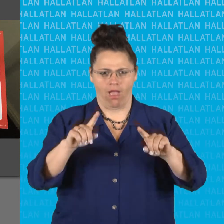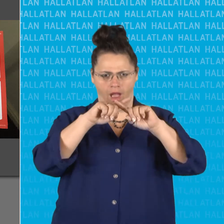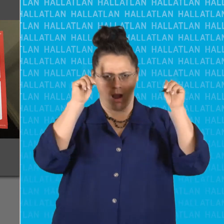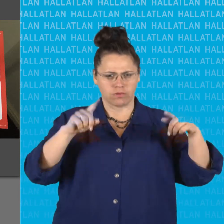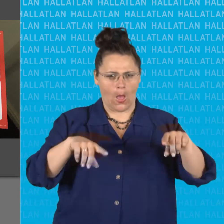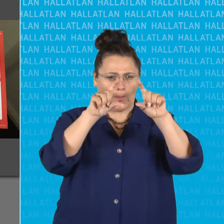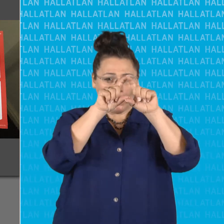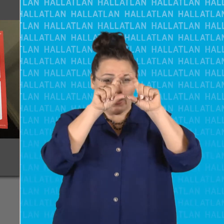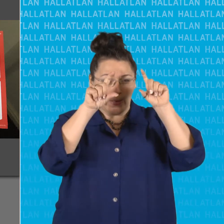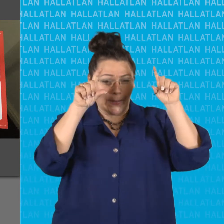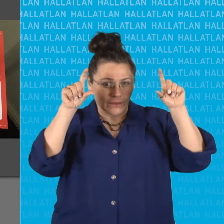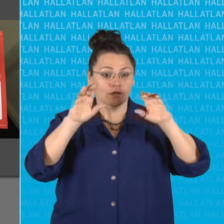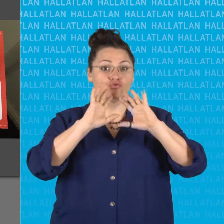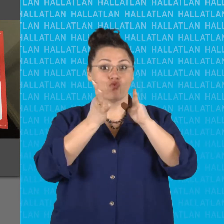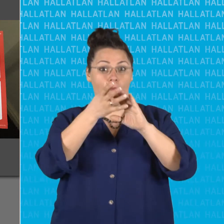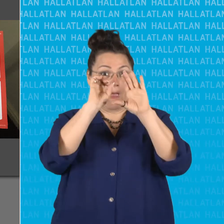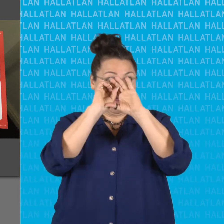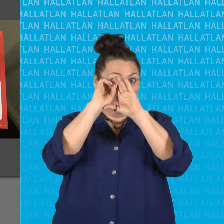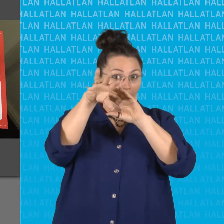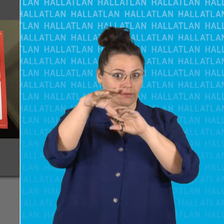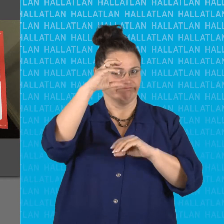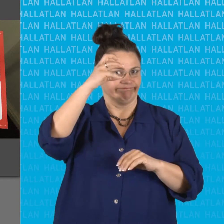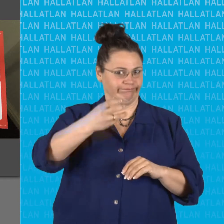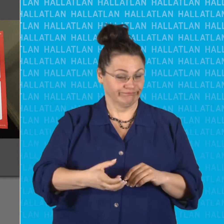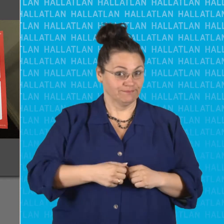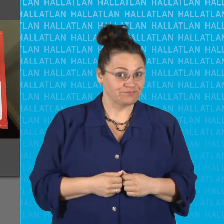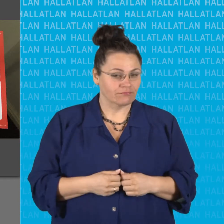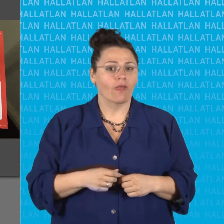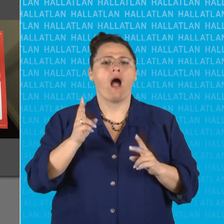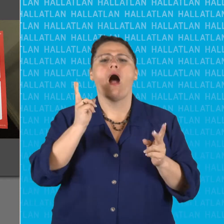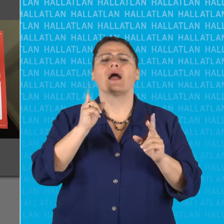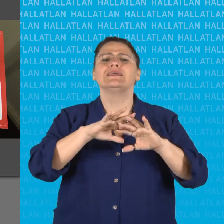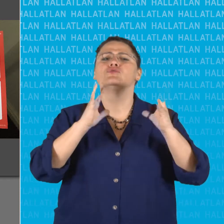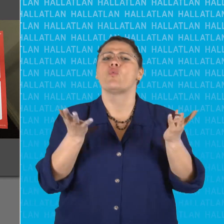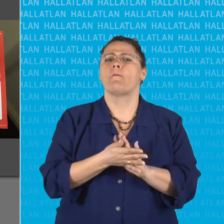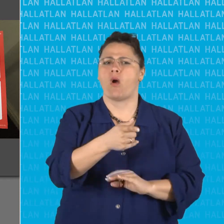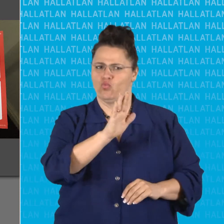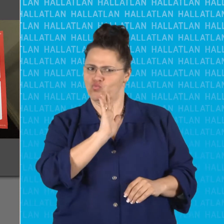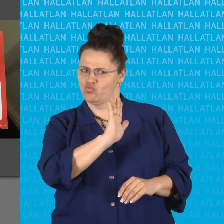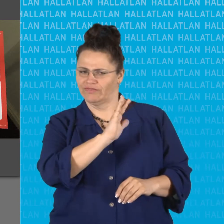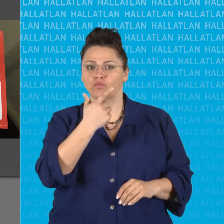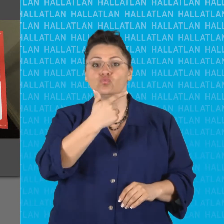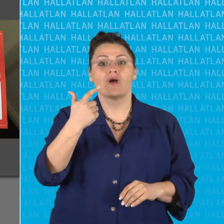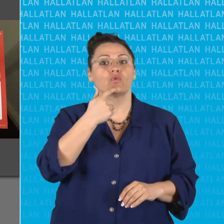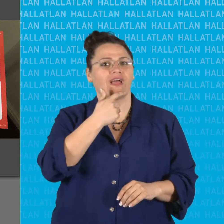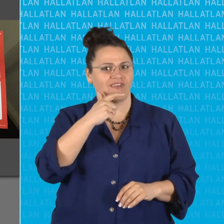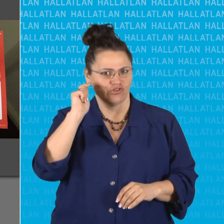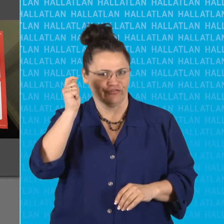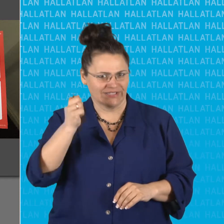egy kis ablakon bedobva „kézbesítette” egy 22 éves brit férfi csomagját.